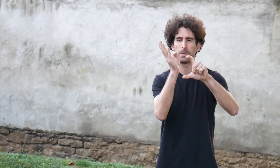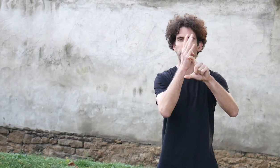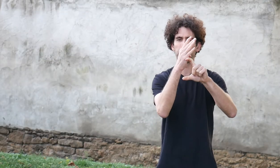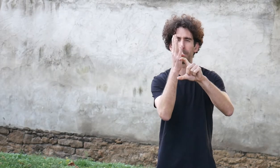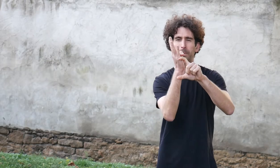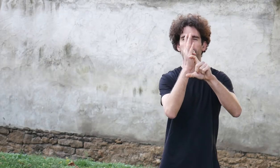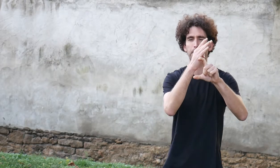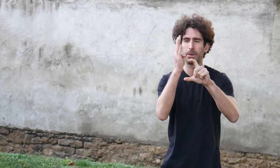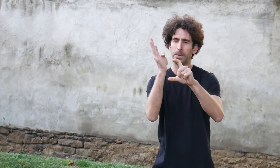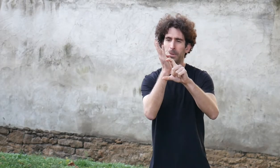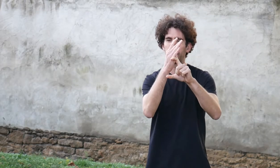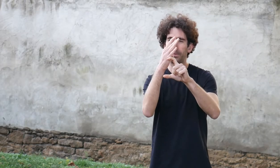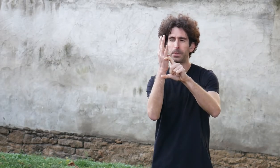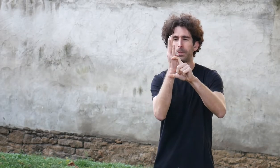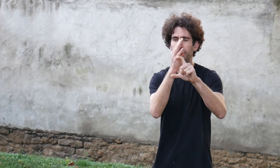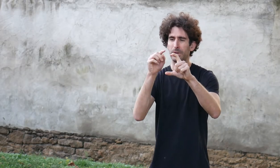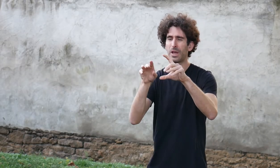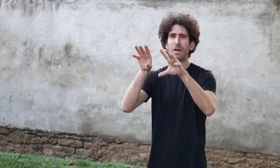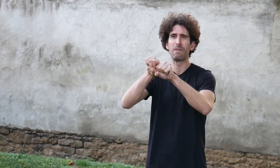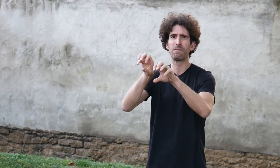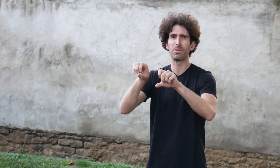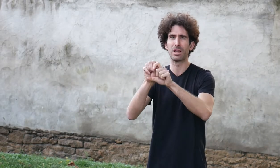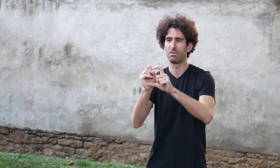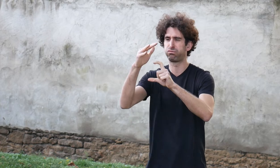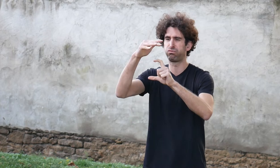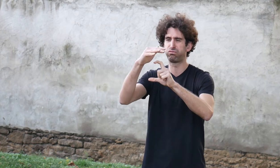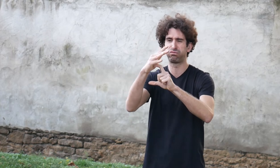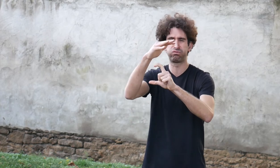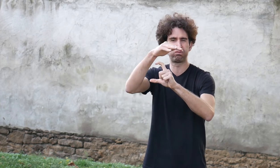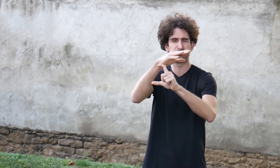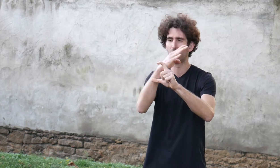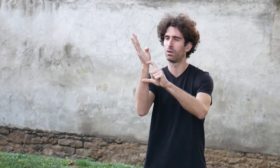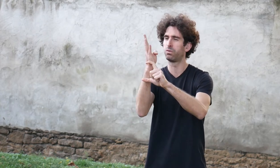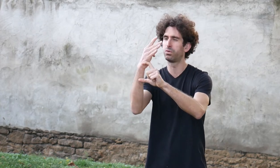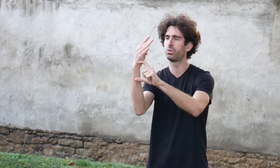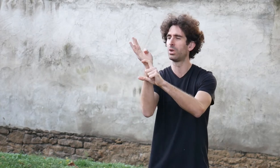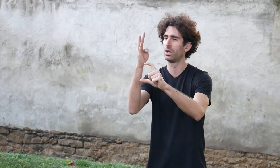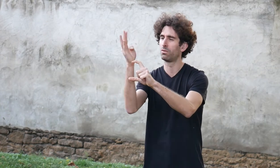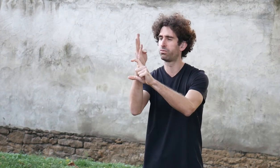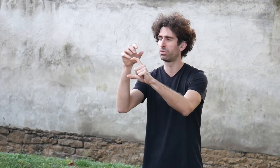Les cellules ciliées et les cellules mucipares qui fabriquent le mucus.